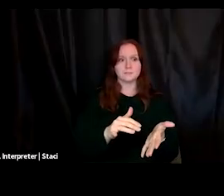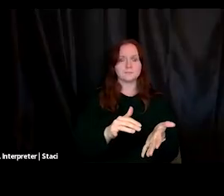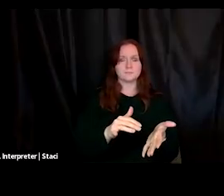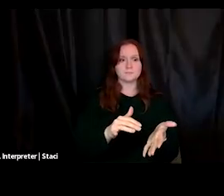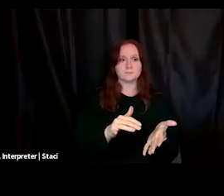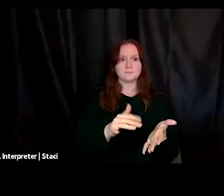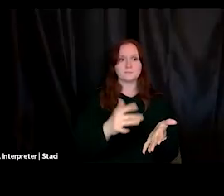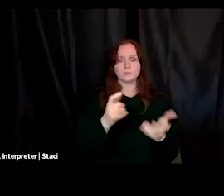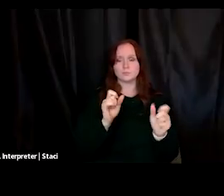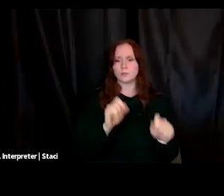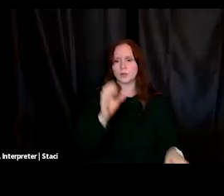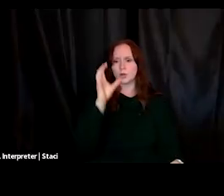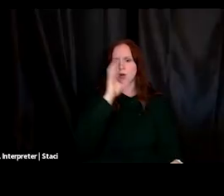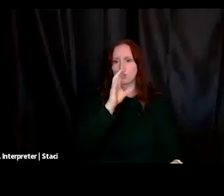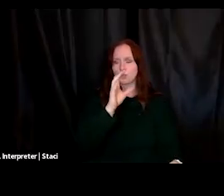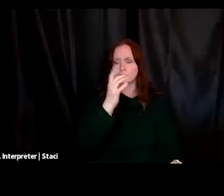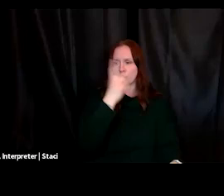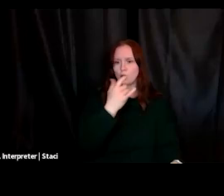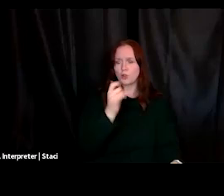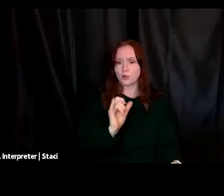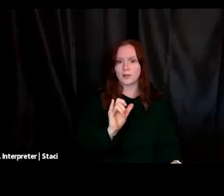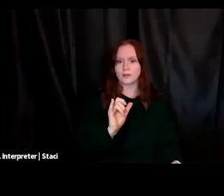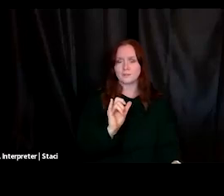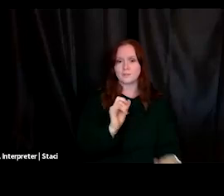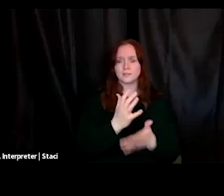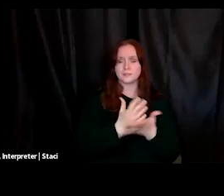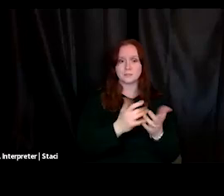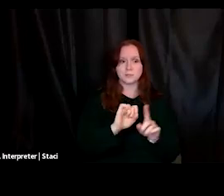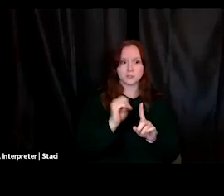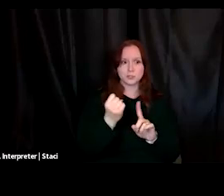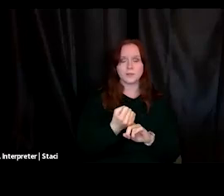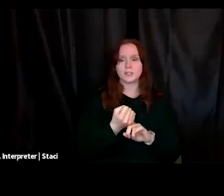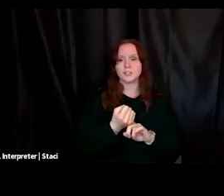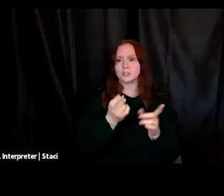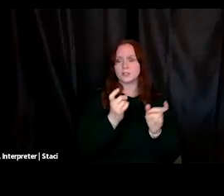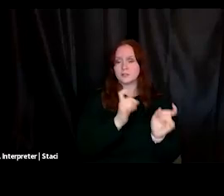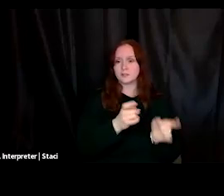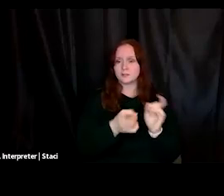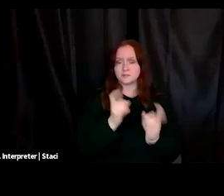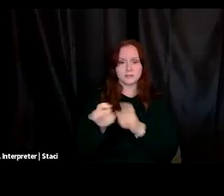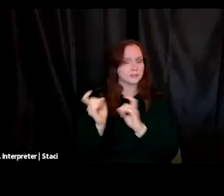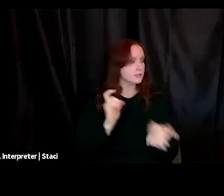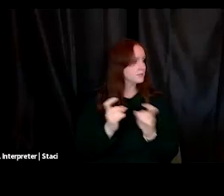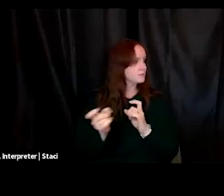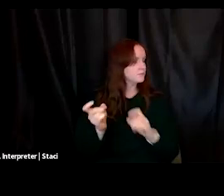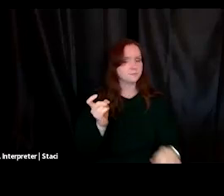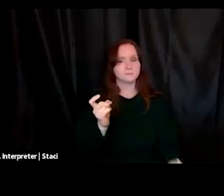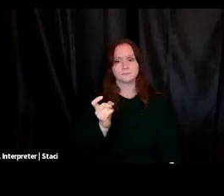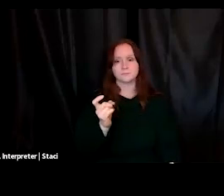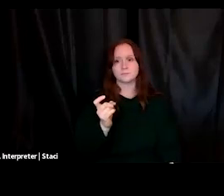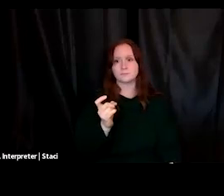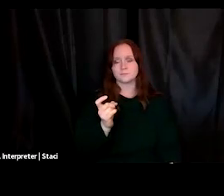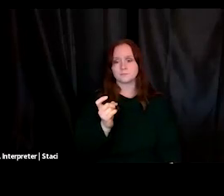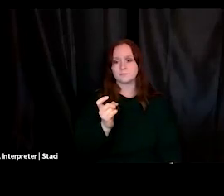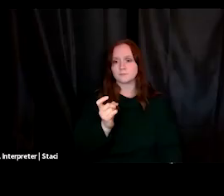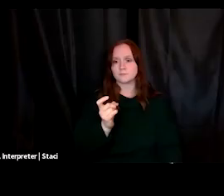Como representante o proveedor de SOAR, pueden ayudar a otros a crear su cuenta o ayudar a ingresar a la cuenta.